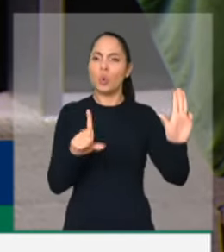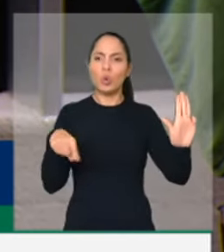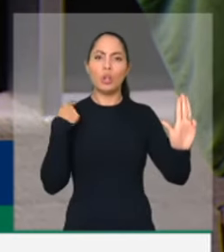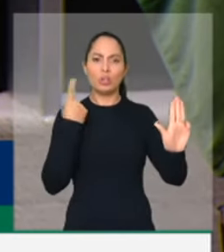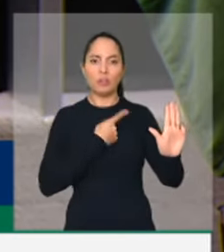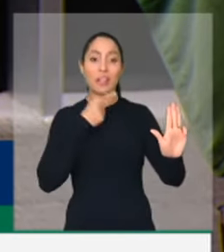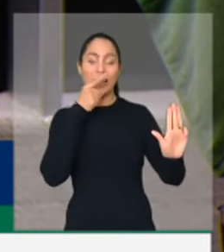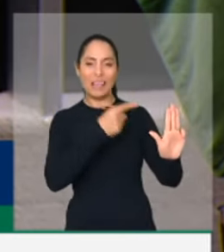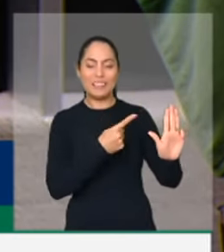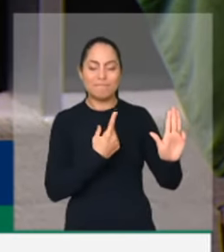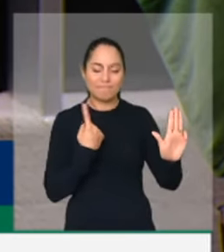COMITÊS.... NACIONAL E INTERNACIONAL LULA LIVRE, QUE